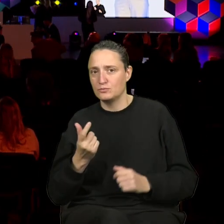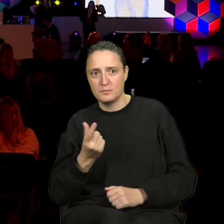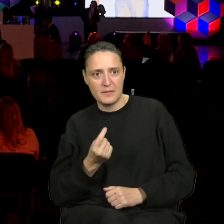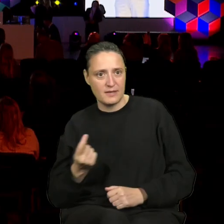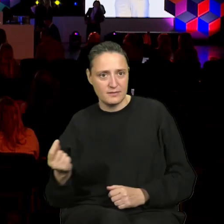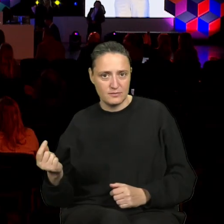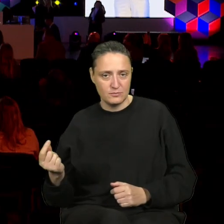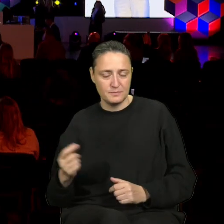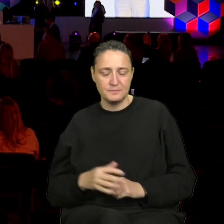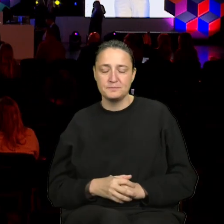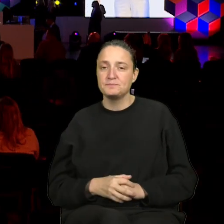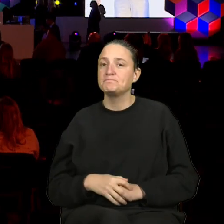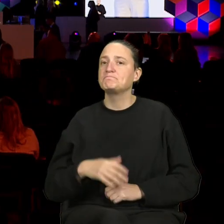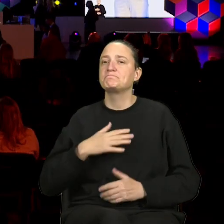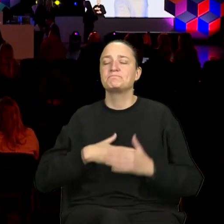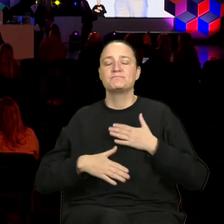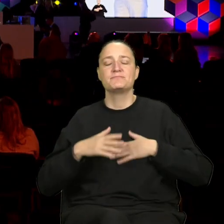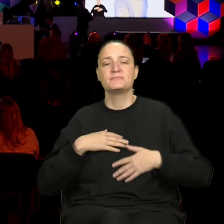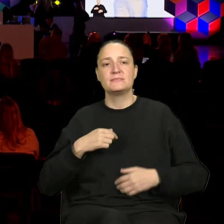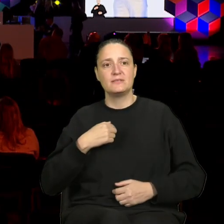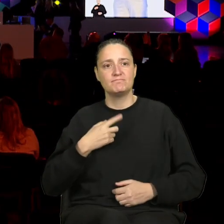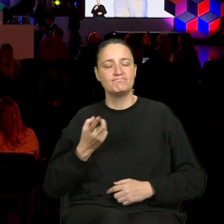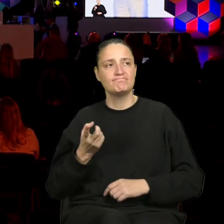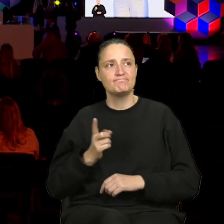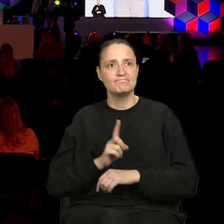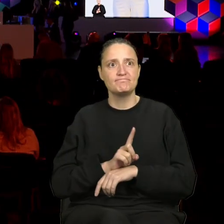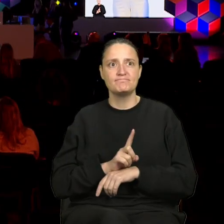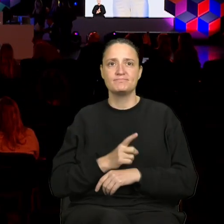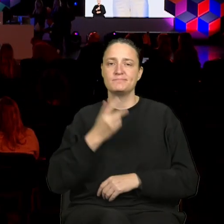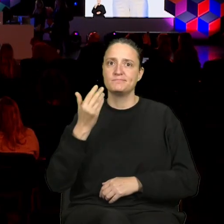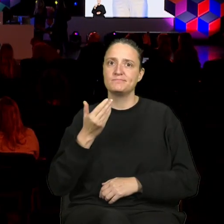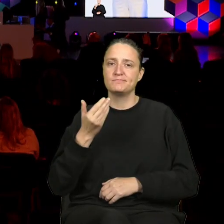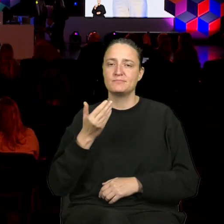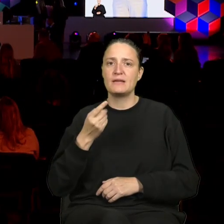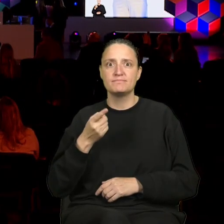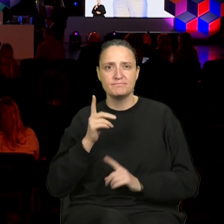Bardzo się cieszę, że mogę tutaj być i właśnie w tej szczególnej dla mnie kategorii, jakim jest efekt współpracy,